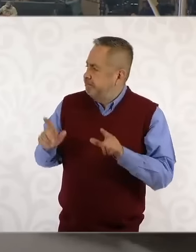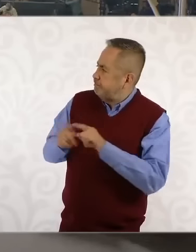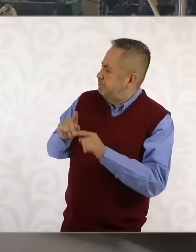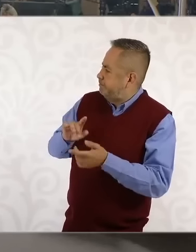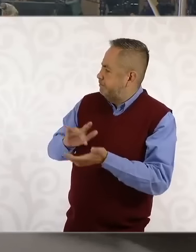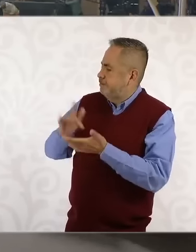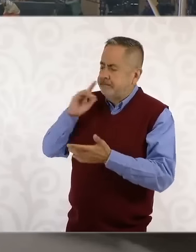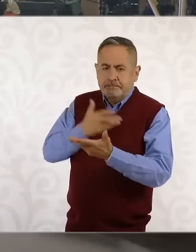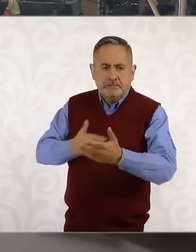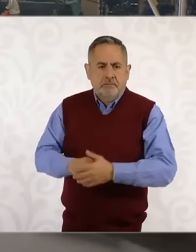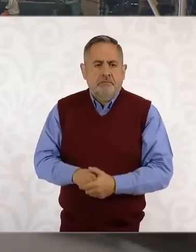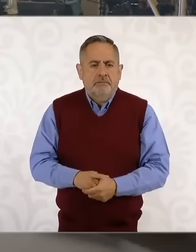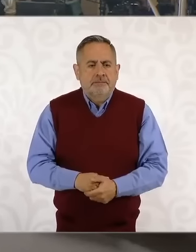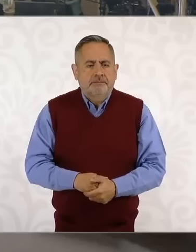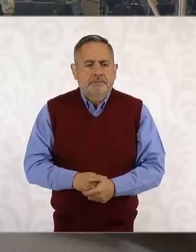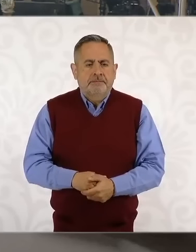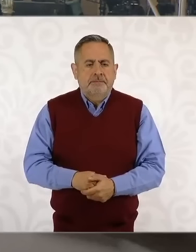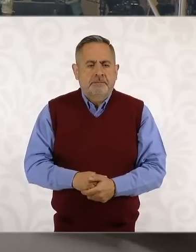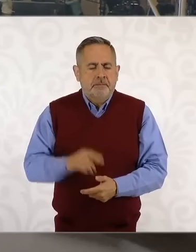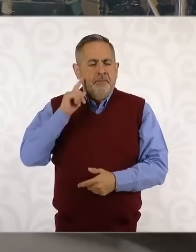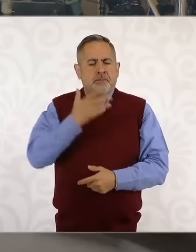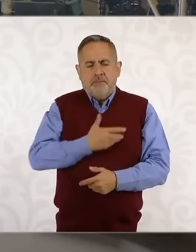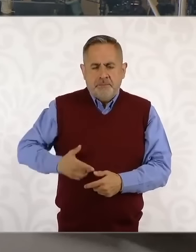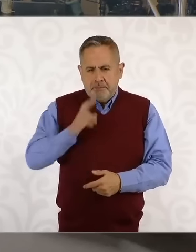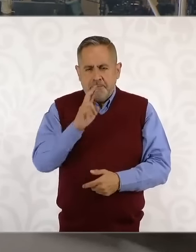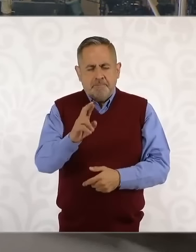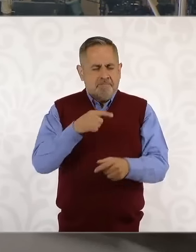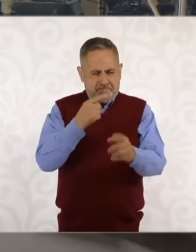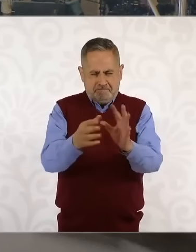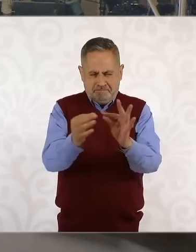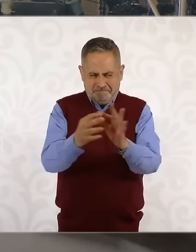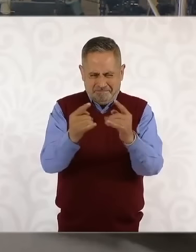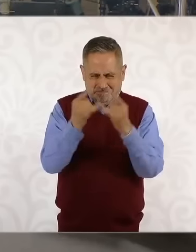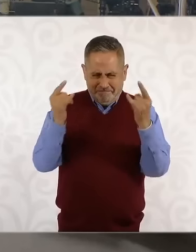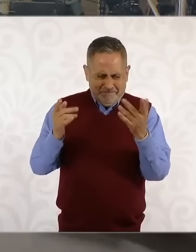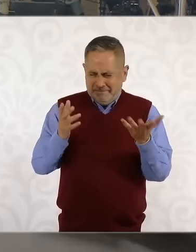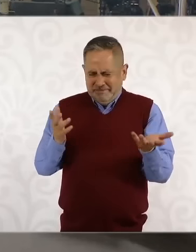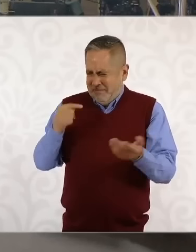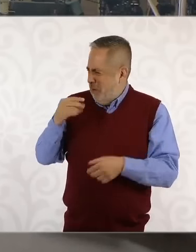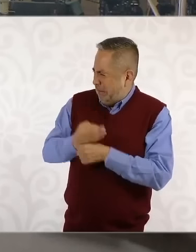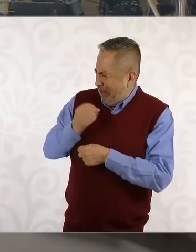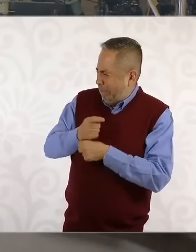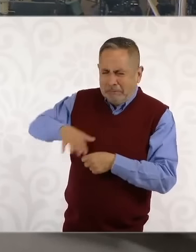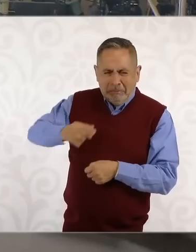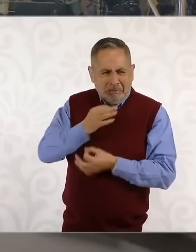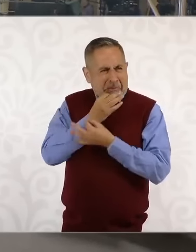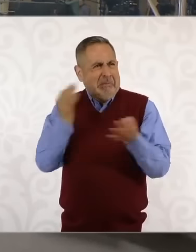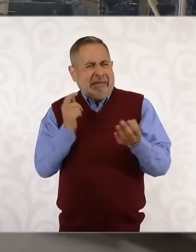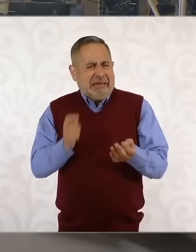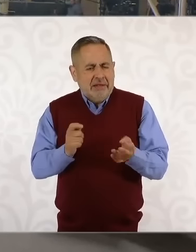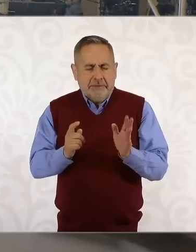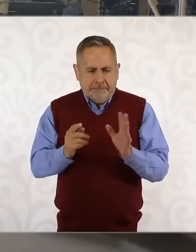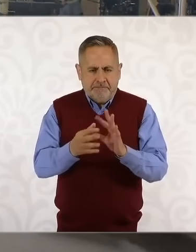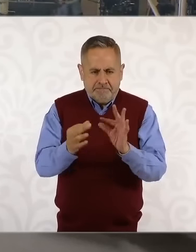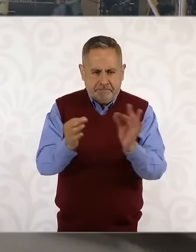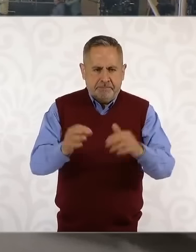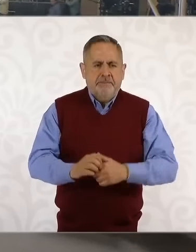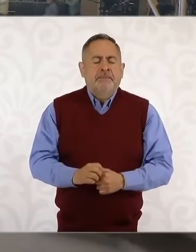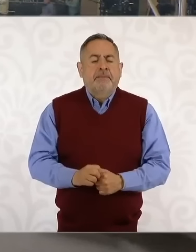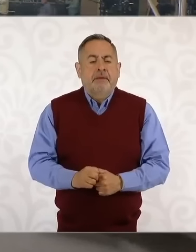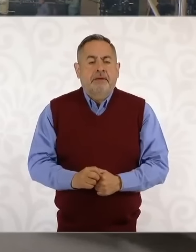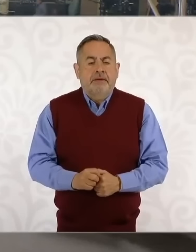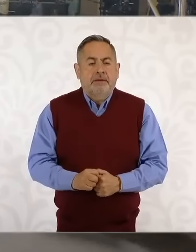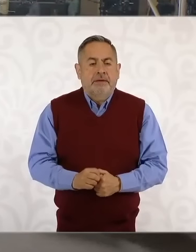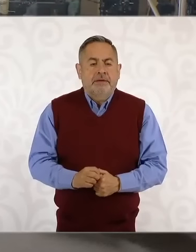Bueno, vamos a hacer un poco de historia para que se entienda el anuncio.